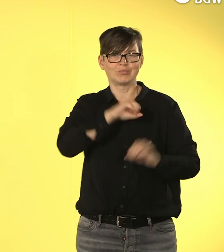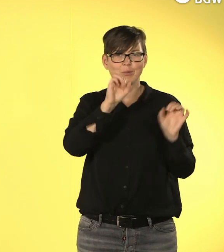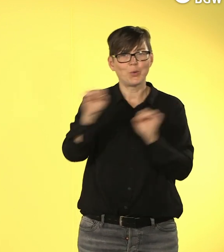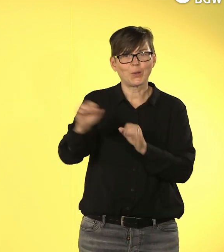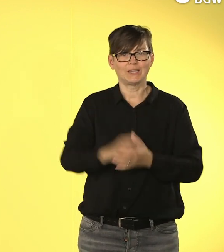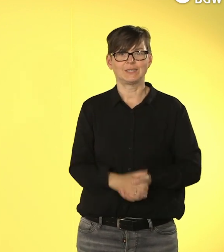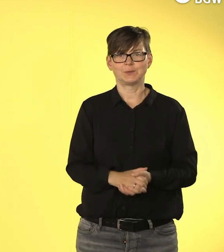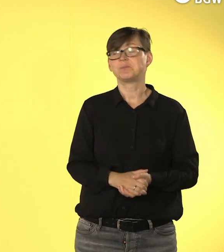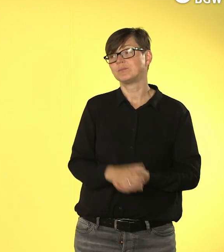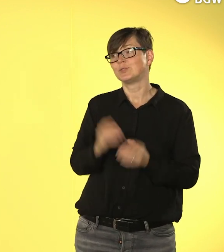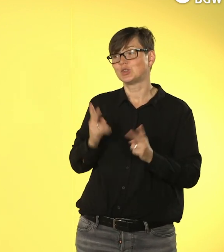Wir haben gleich die Ergebnisse.